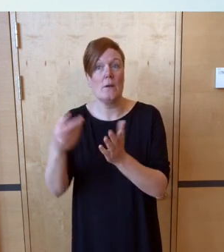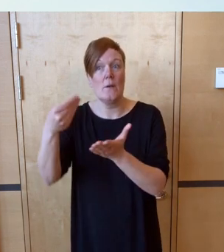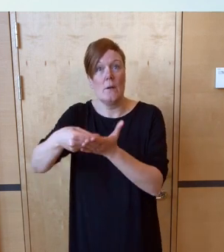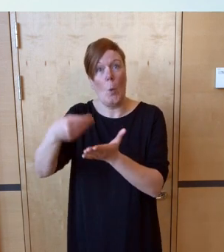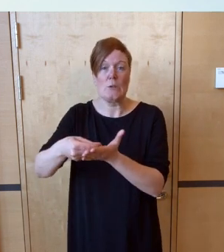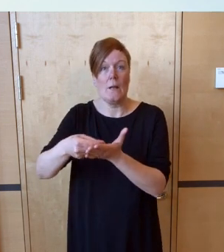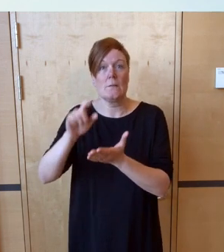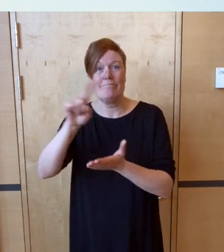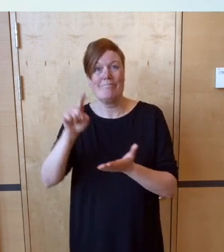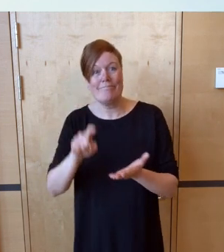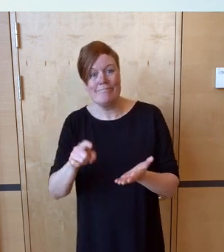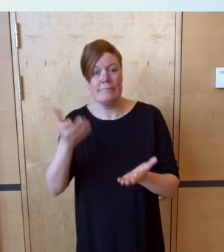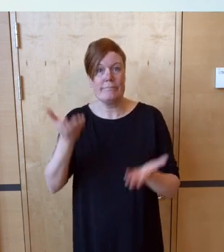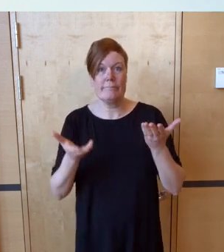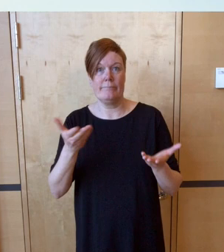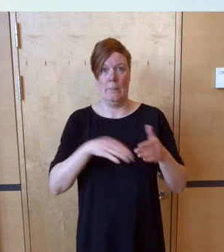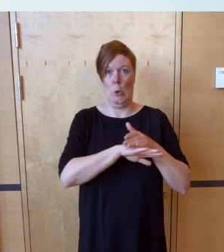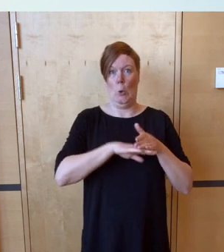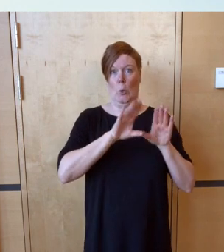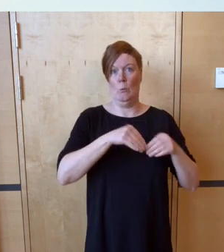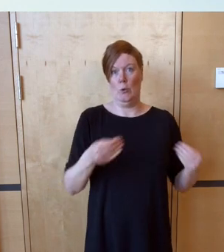Dags var det är roligt att Thomas Lundström ordförande för revisorerna Varsågod